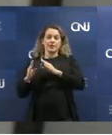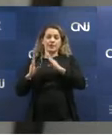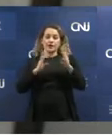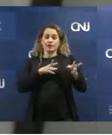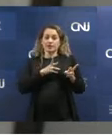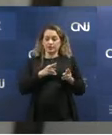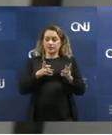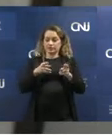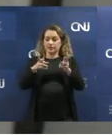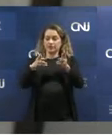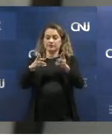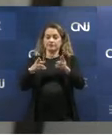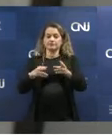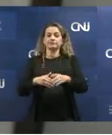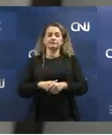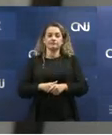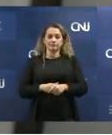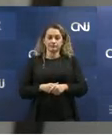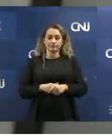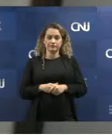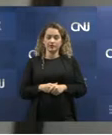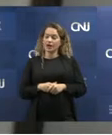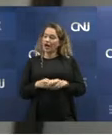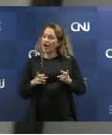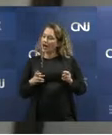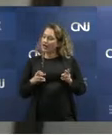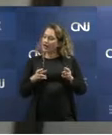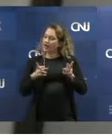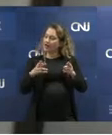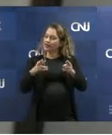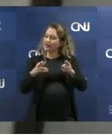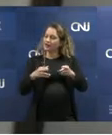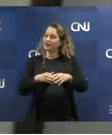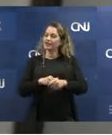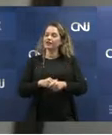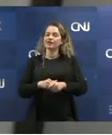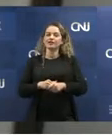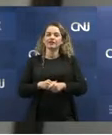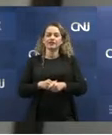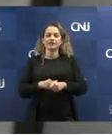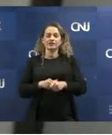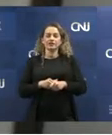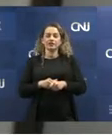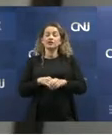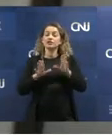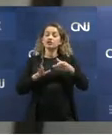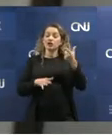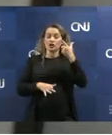que acometeu o Estado atualmente. Graças a Deus recuperado,